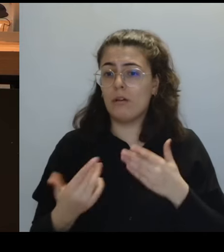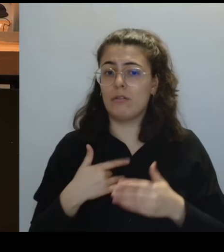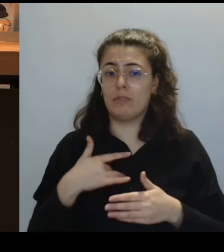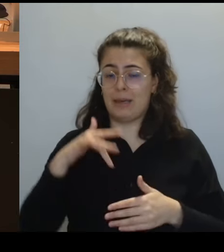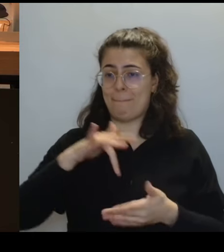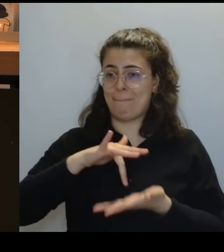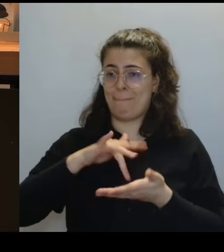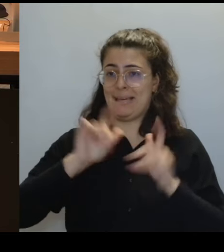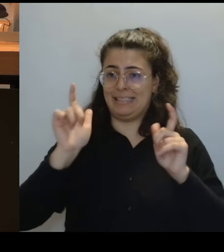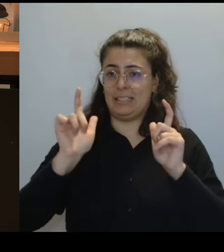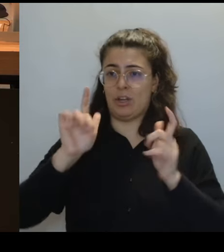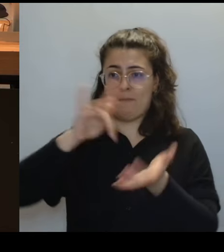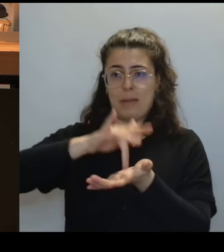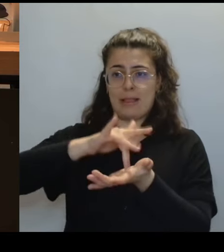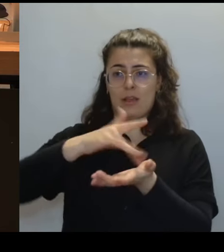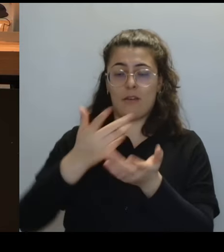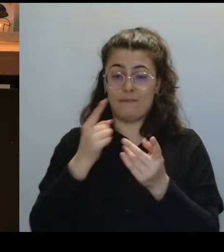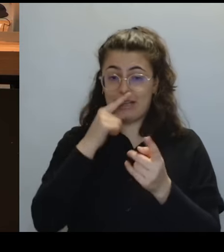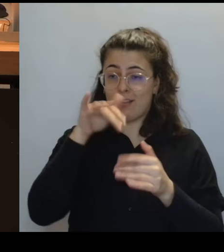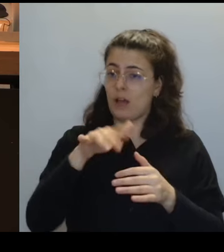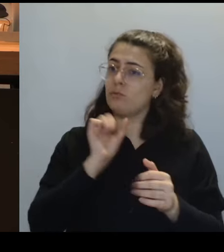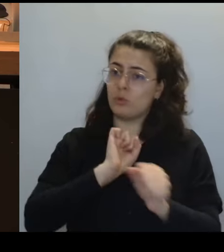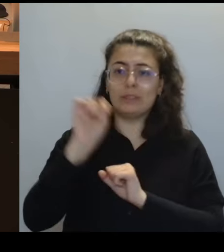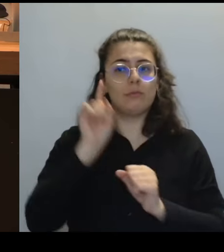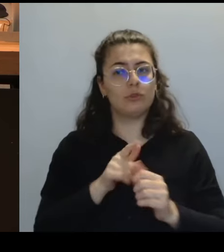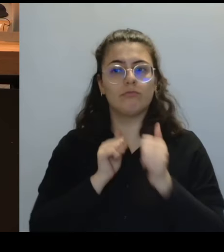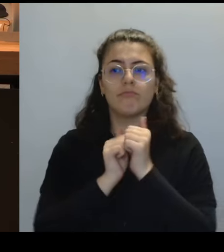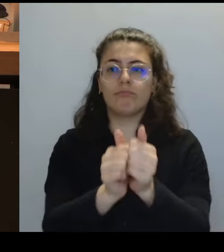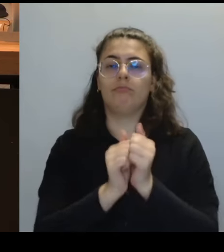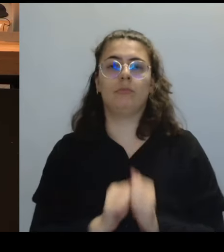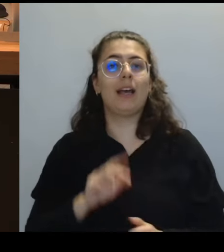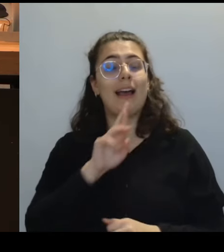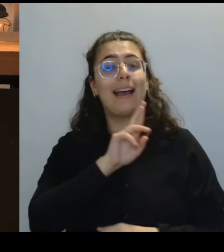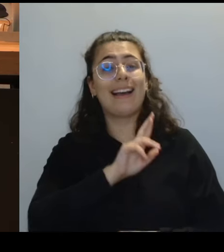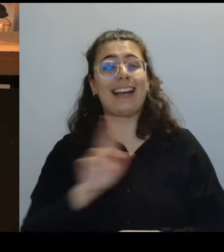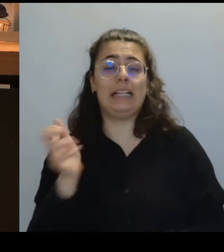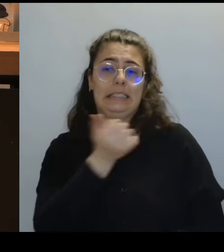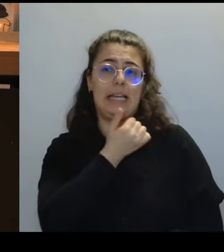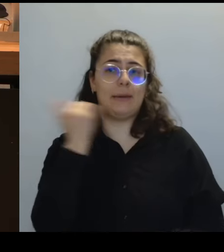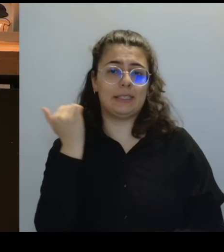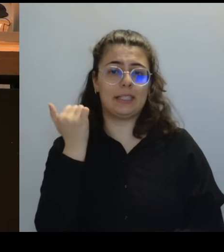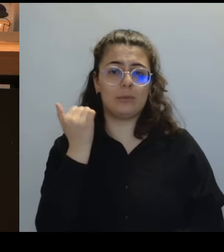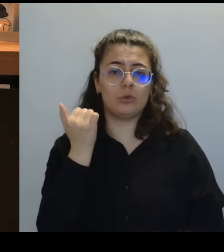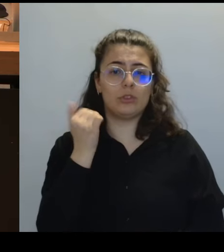Rechtsextremismus hingegen ist und bleibt die größte Quelle von Antisemitismus. Ich erinnere an